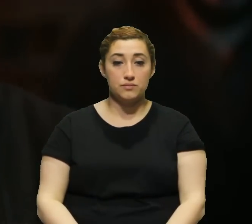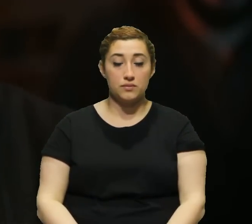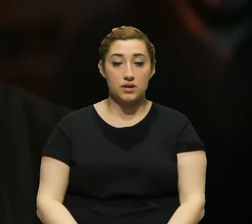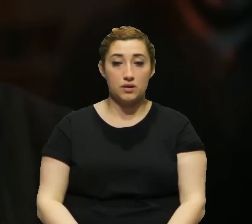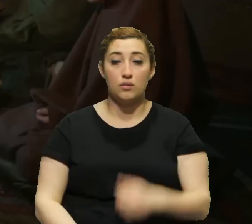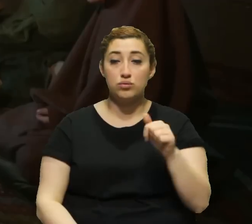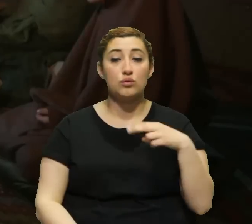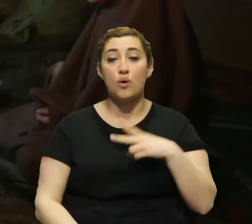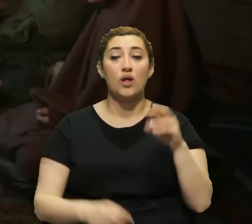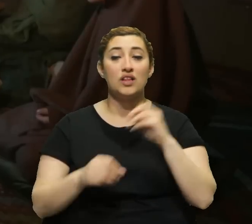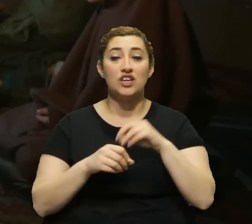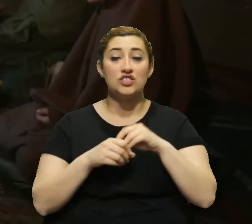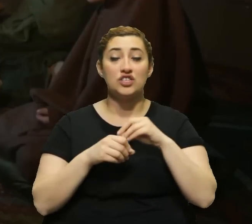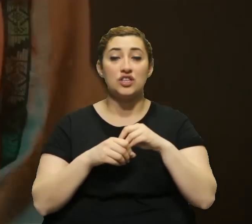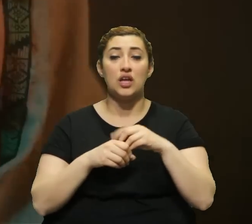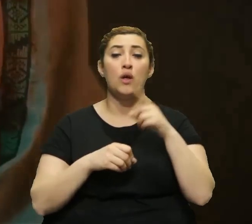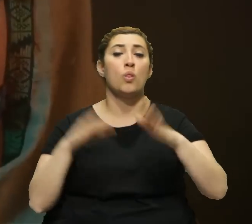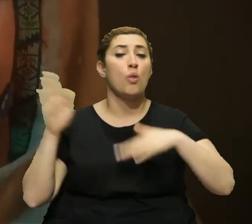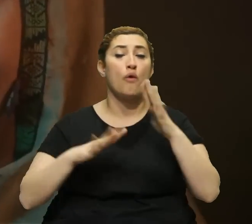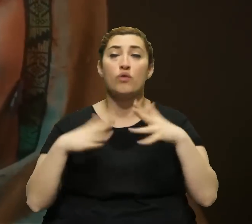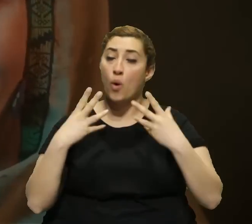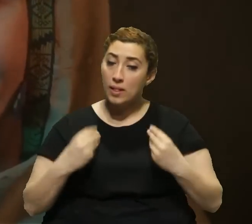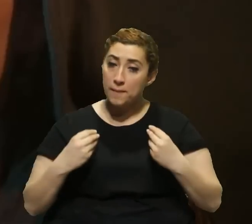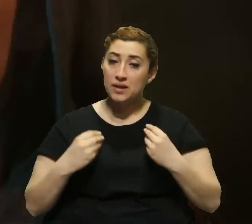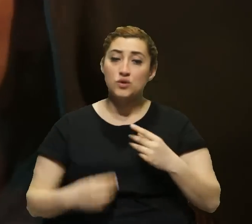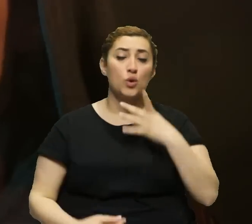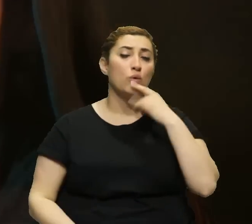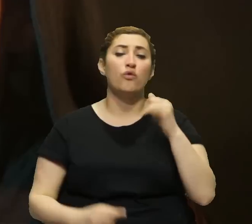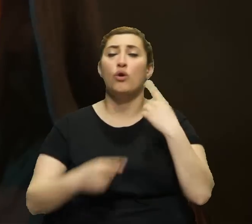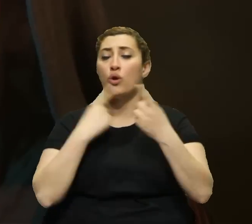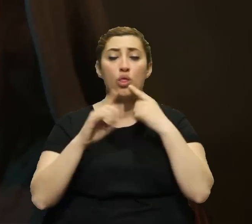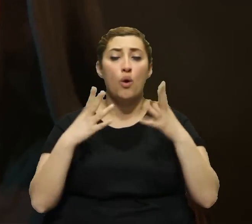(Şeyh) Bu yolda dövülmekte var, sövülmekte.